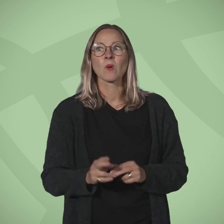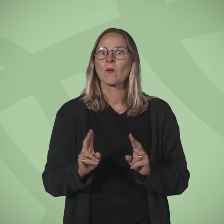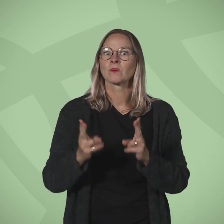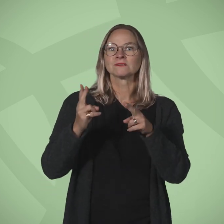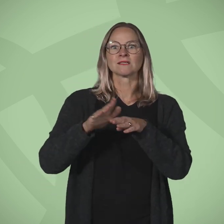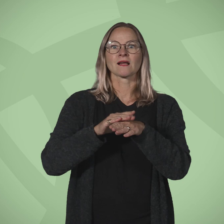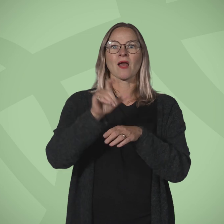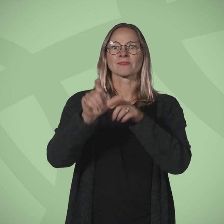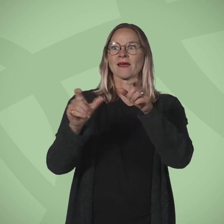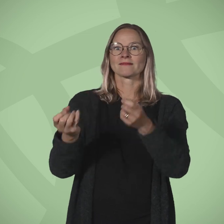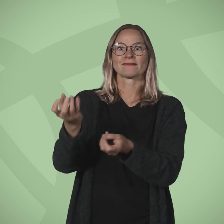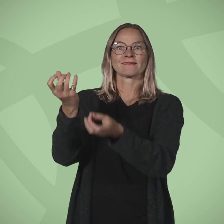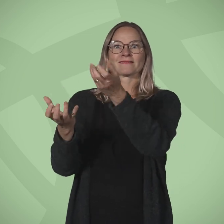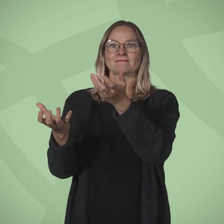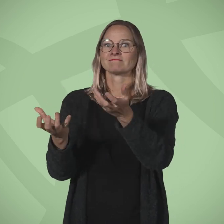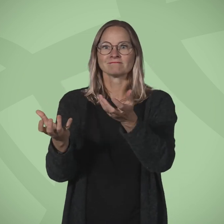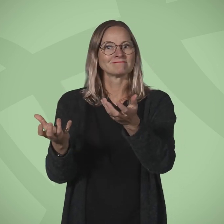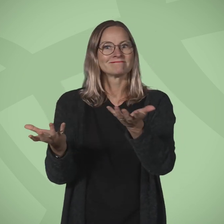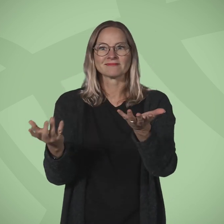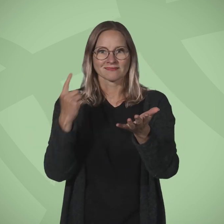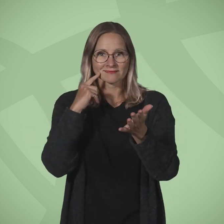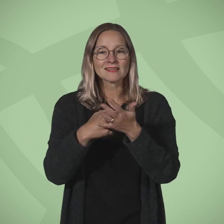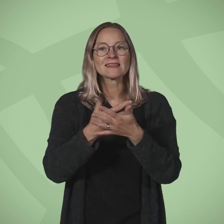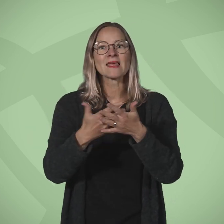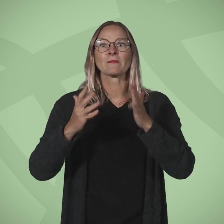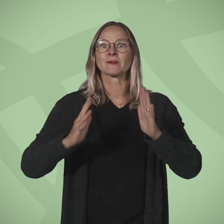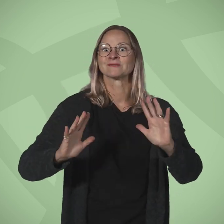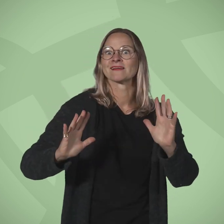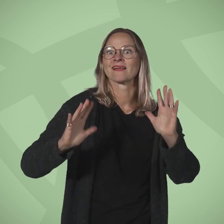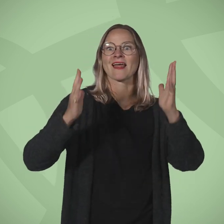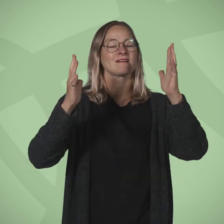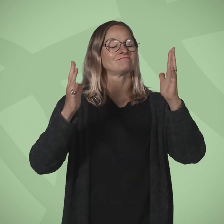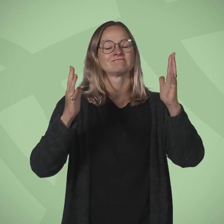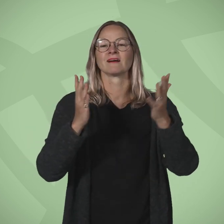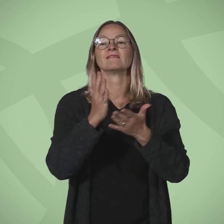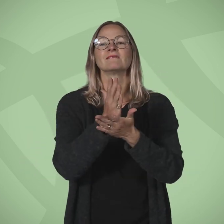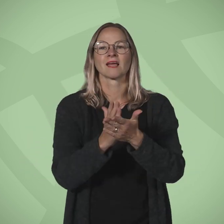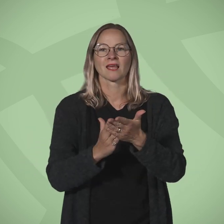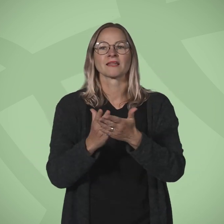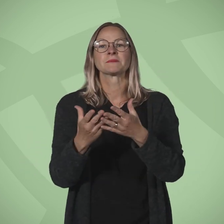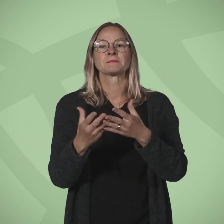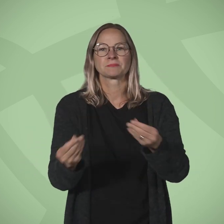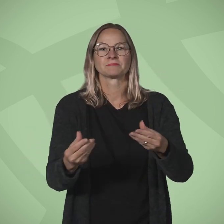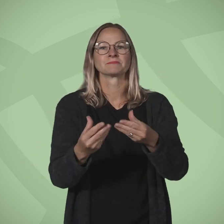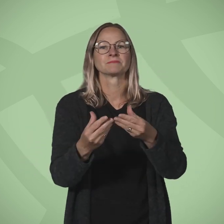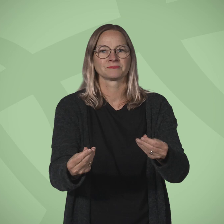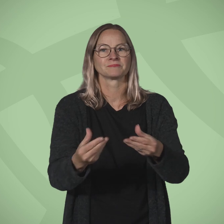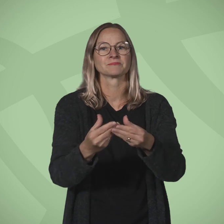Ilman uusia käyttäjiä kieli ei pysy elossa vaan katoaa vähitellen.